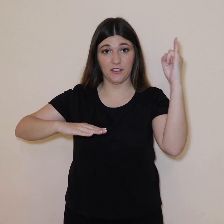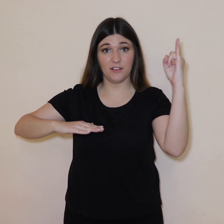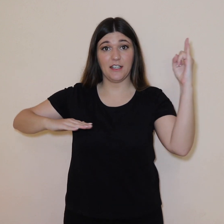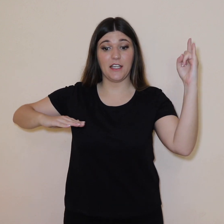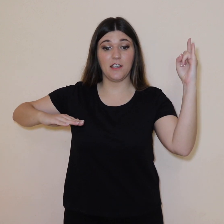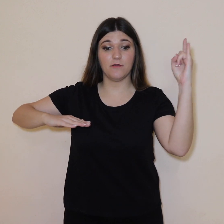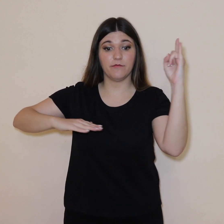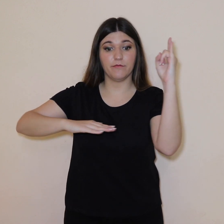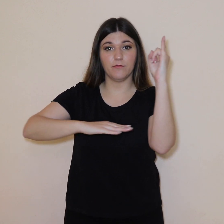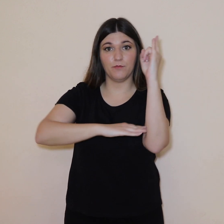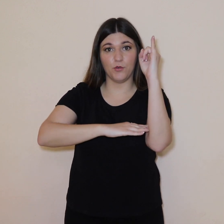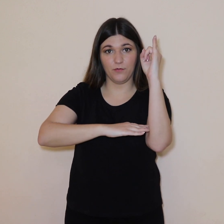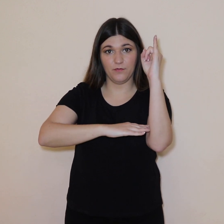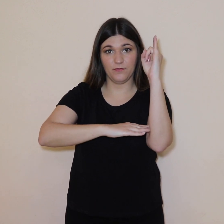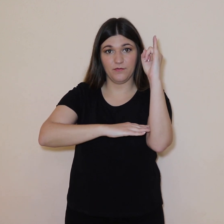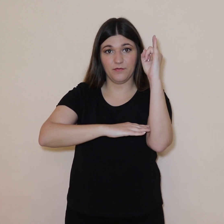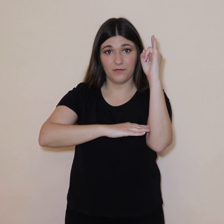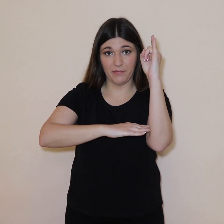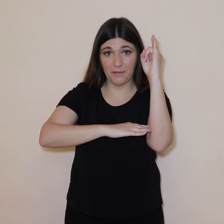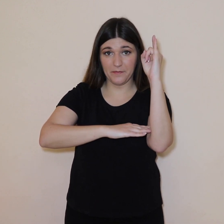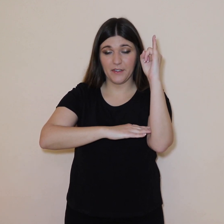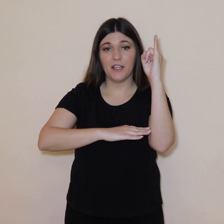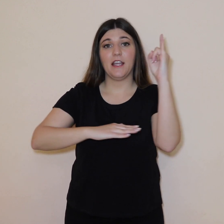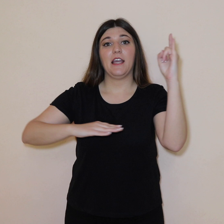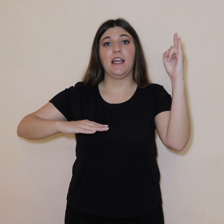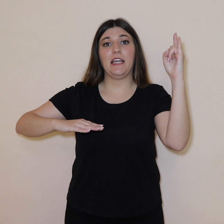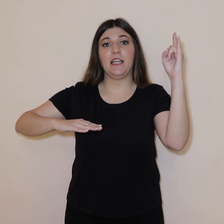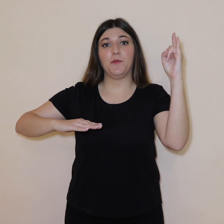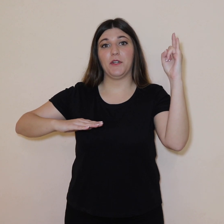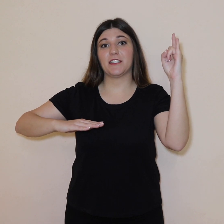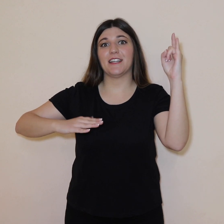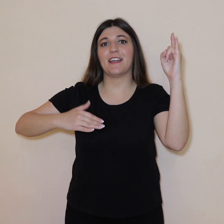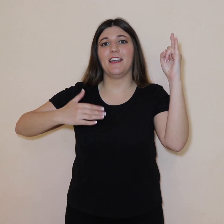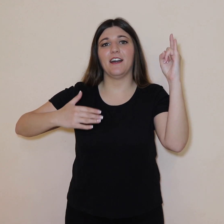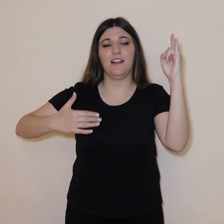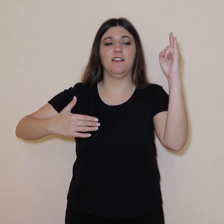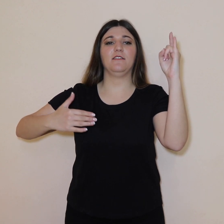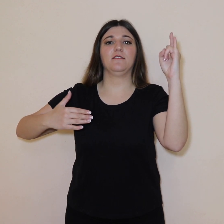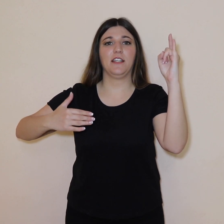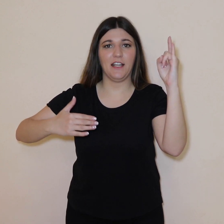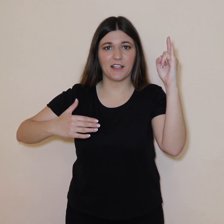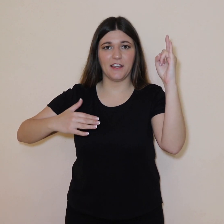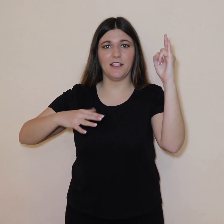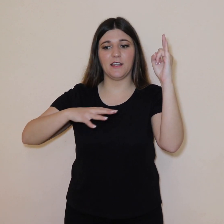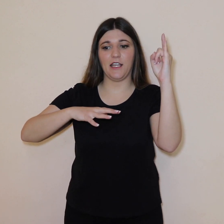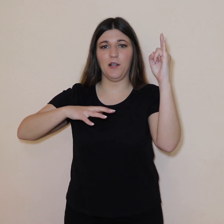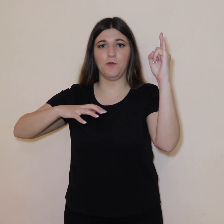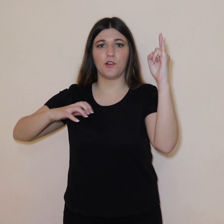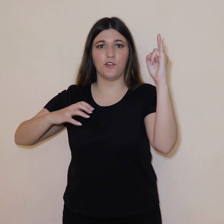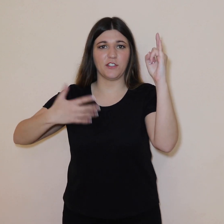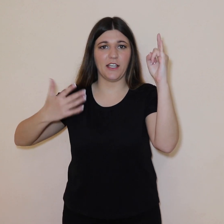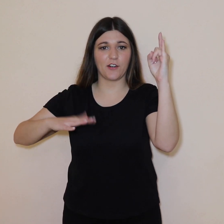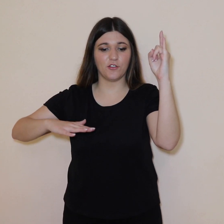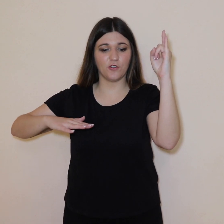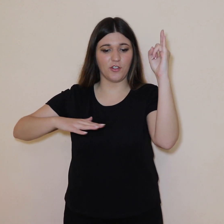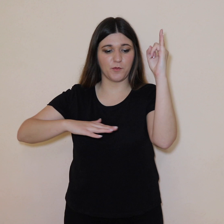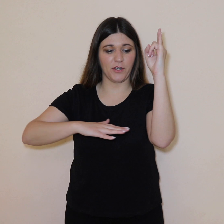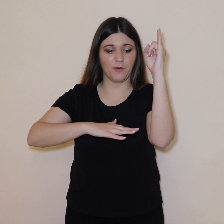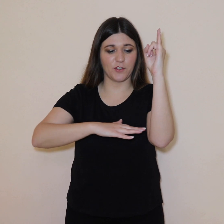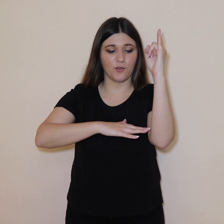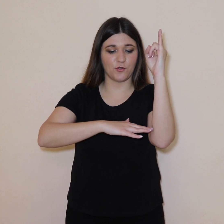y "pum". ¿Bien? Puede ser que al tener accidente el morro se haya roto, entonces podríamos incluso